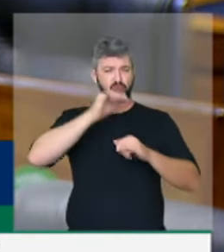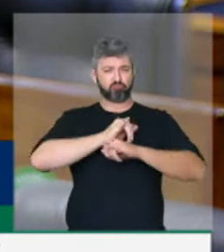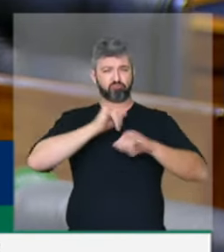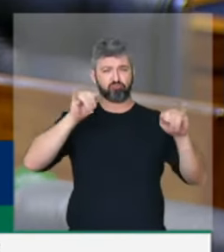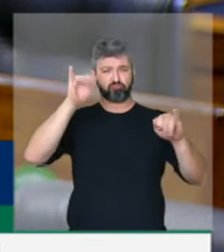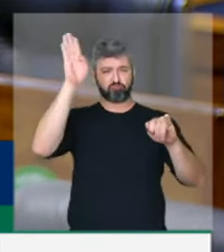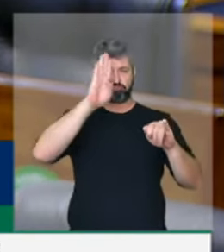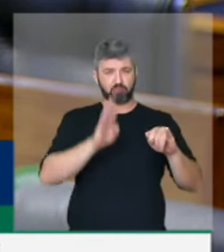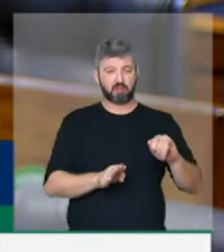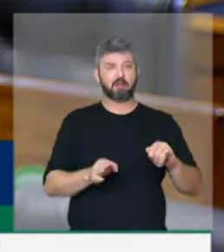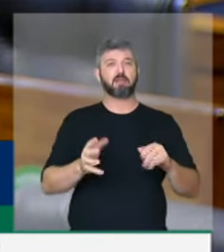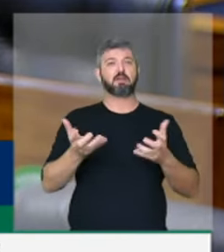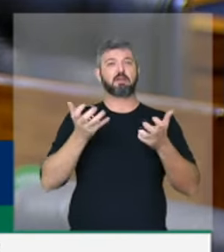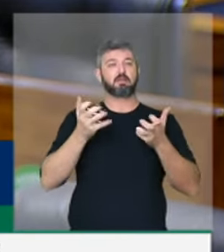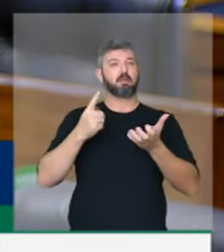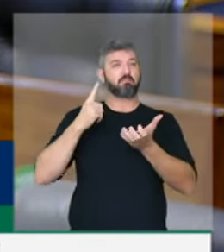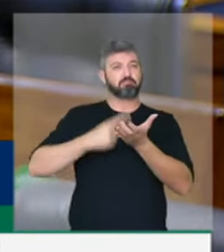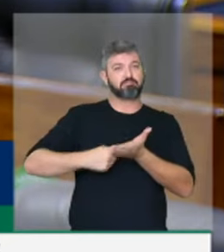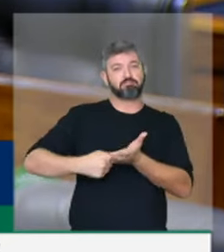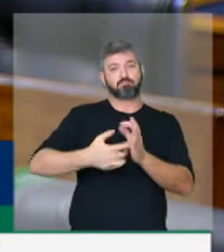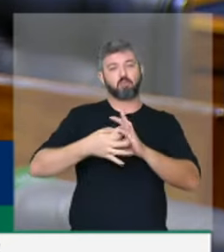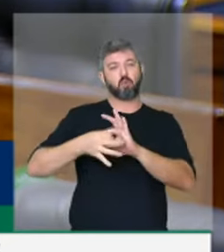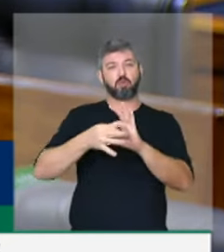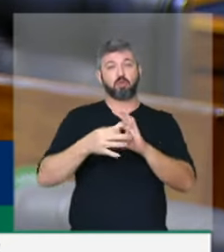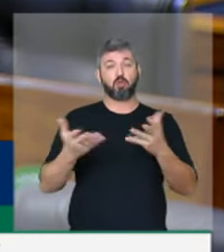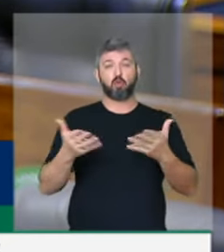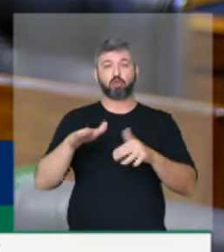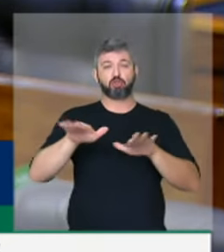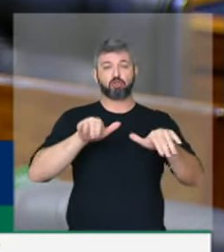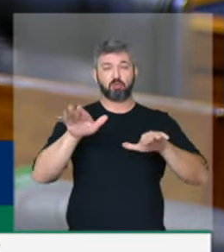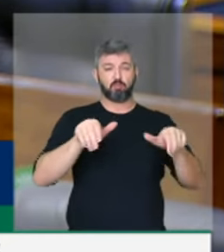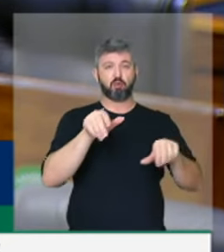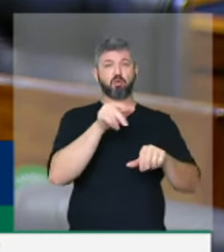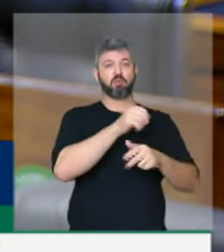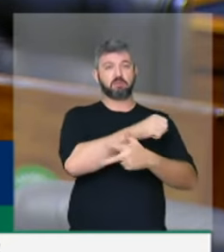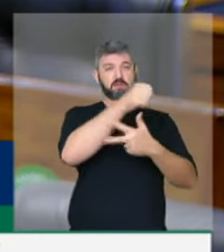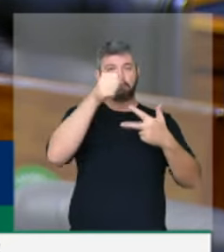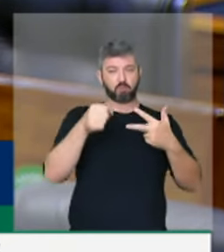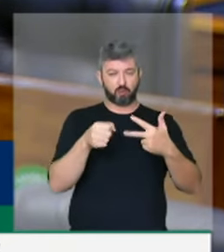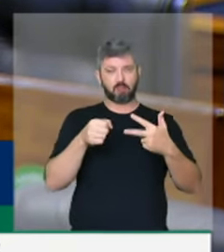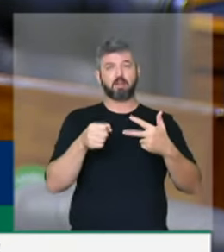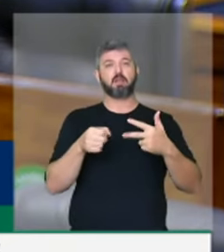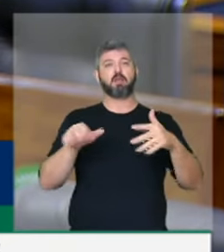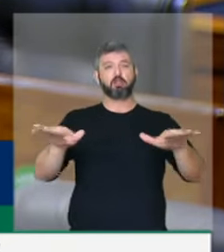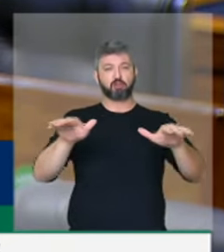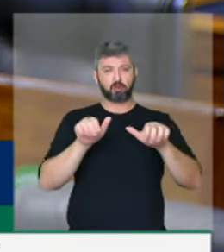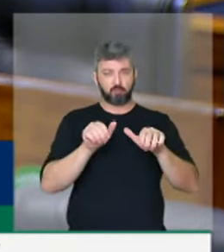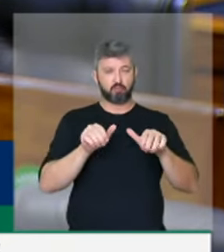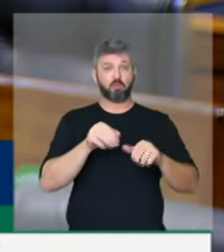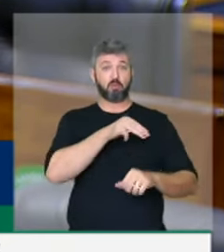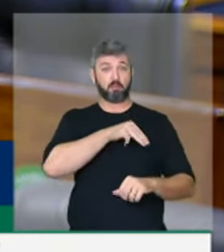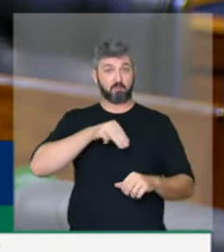REUNIU HOJE PRESIDENTE DE TODOS OS PODERES, MINISTROS, PRESIDENTE DA CÂMARA E DO SENADO, PARA... PARA A CONVERGÊNCIA QUE SE MATERIALIZA NESSA VOTAÇÃO DE